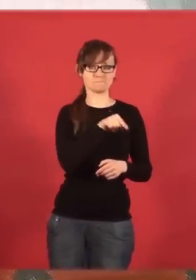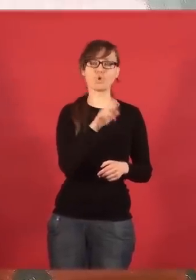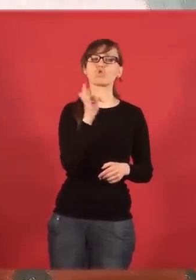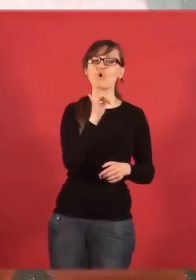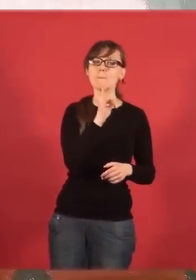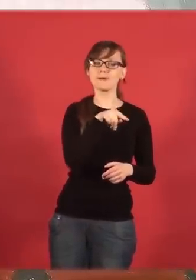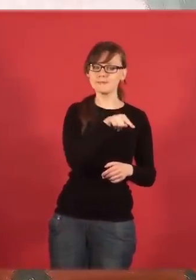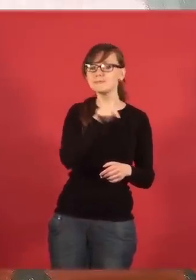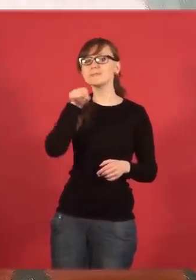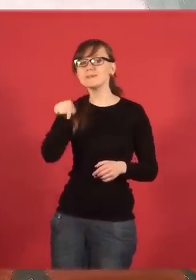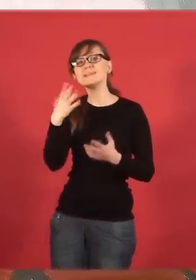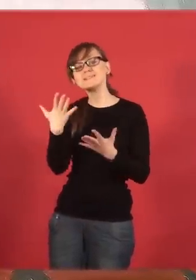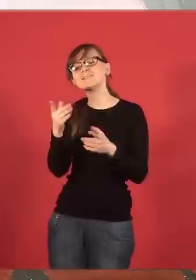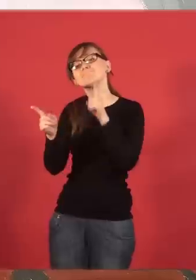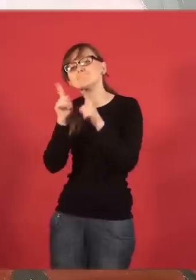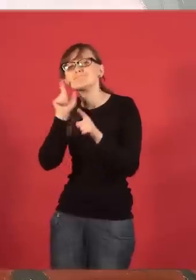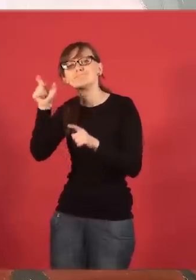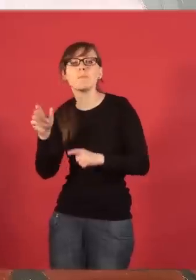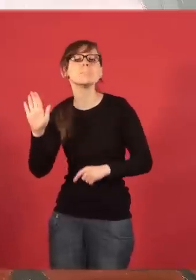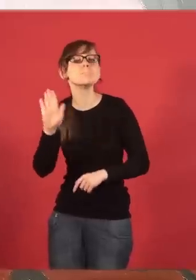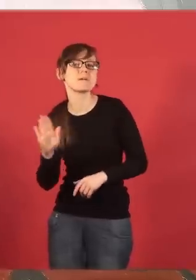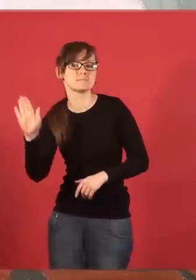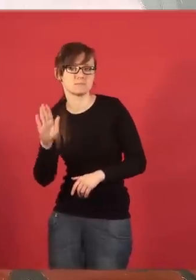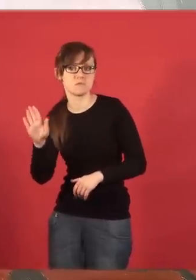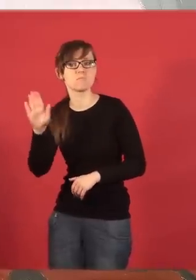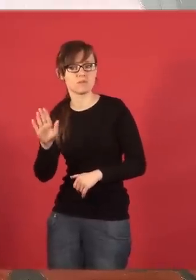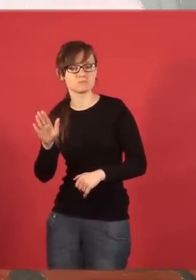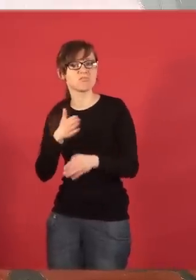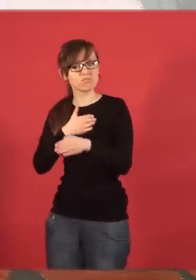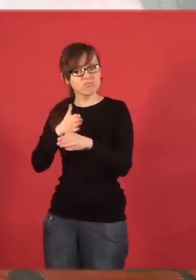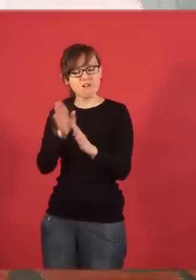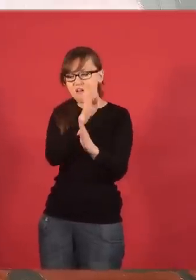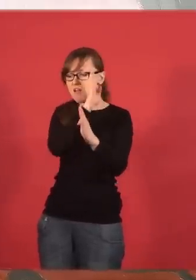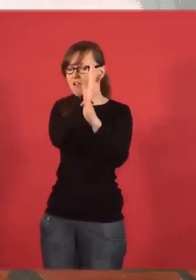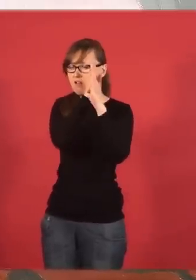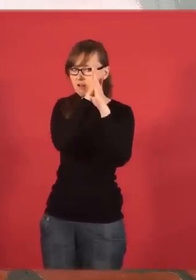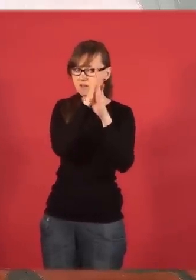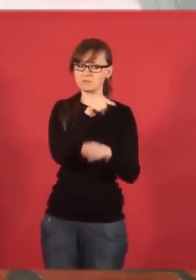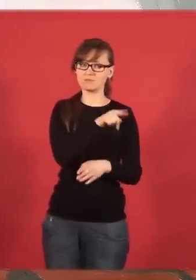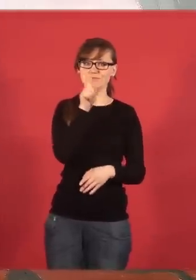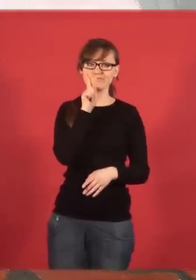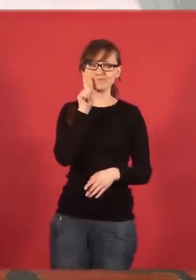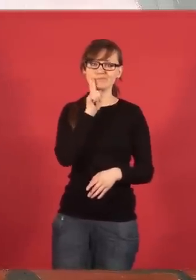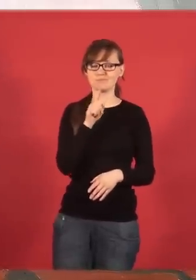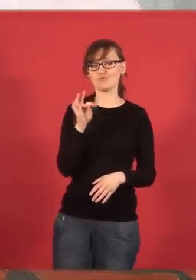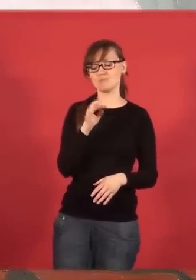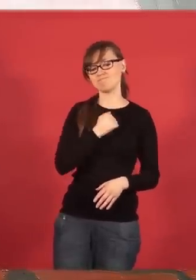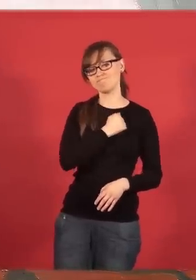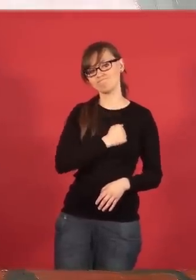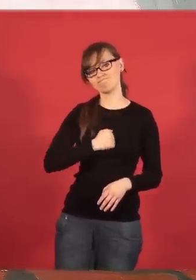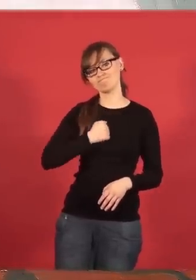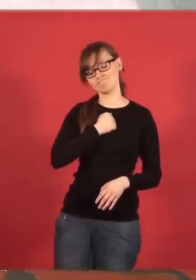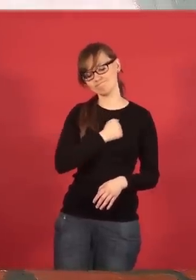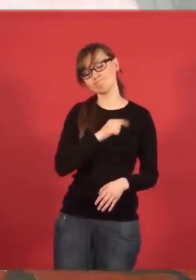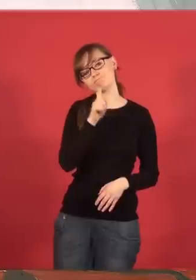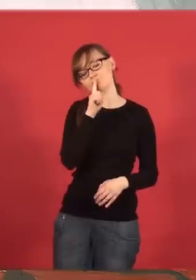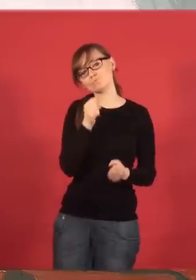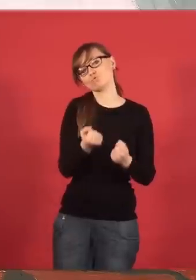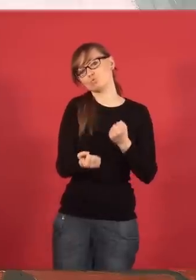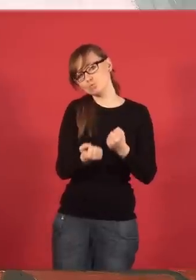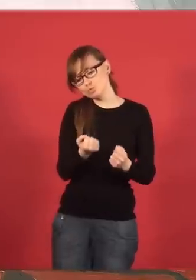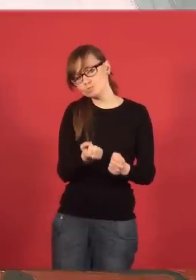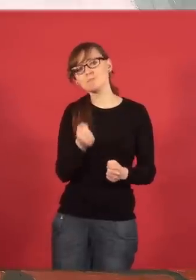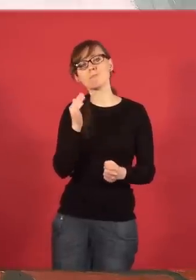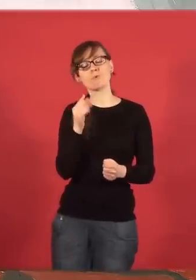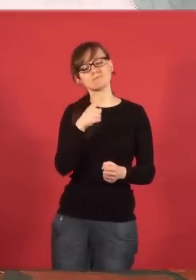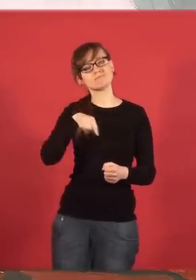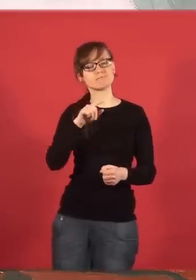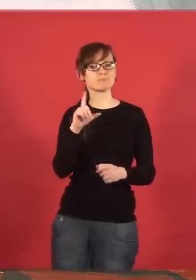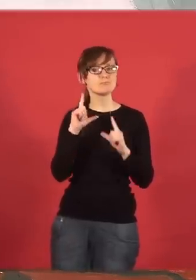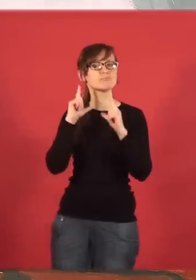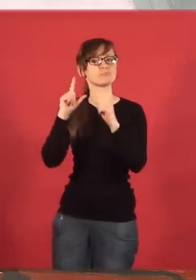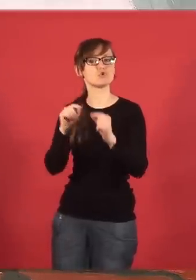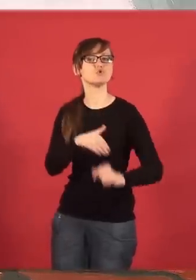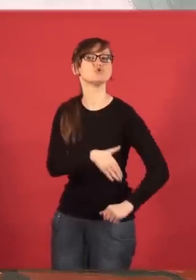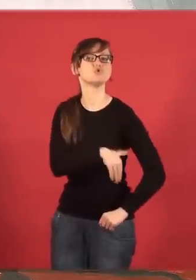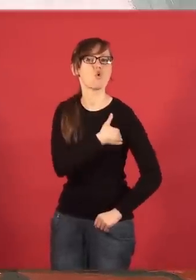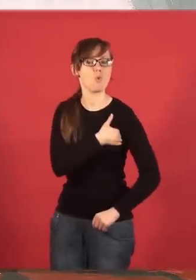Jednak Becky i Tomek ciągle się na siebie gniewali. Becky nie mogła wybaczyć Tomkowi, że był już „zaręczony" z inną dziewczynką -- Amy.